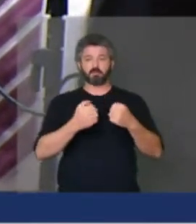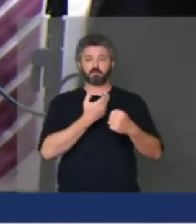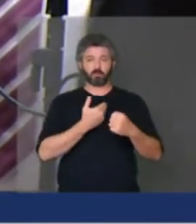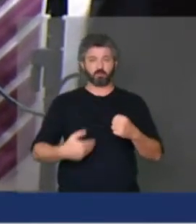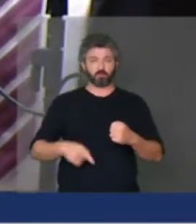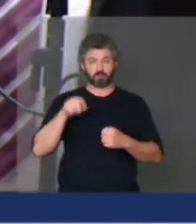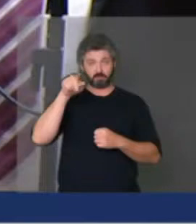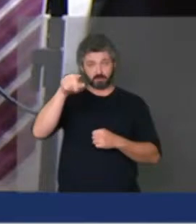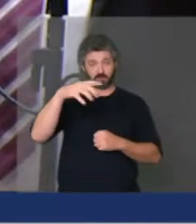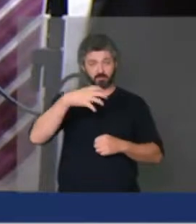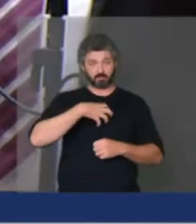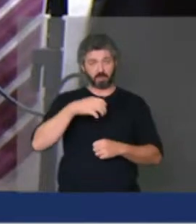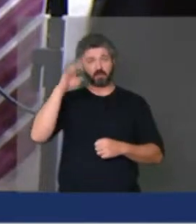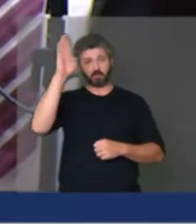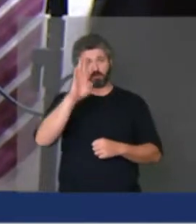NÃO MEDO REMOS ESFORÇOS PARA MANTER AS PRERROGATIVAS E